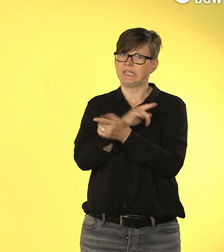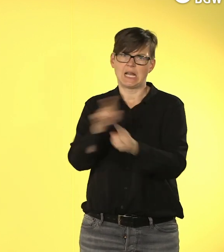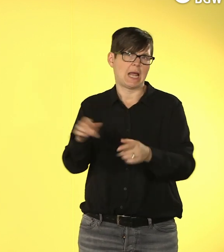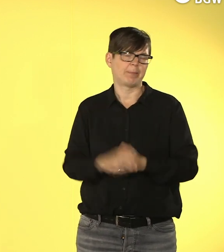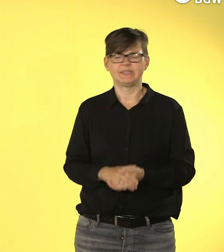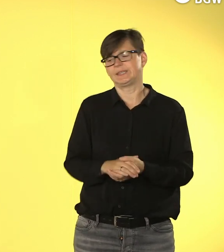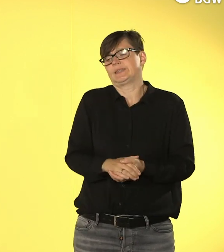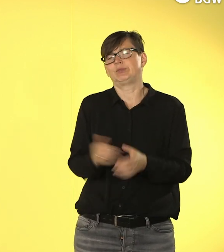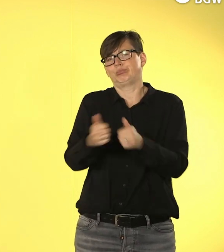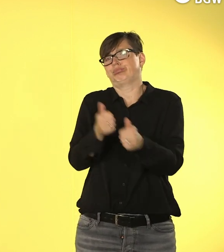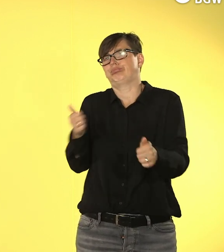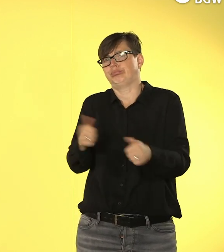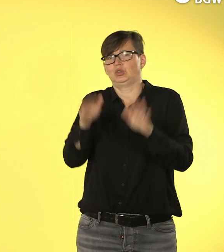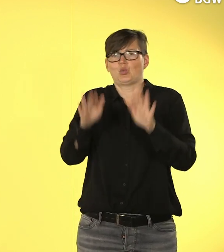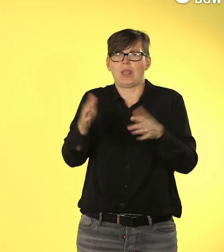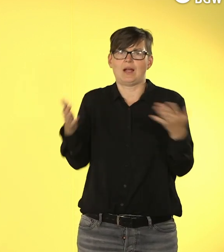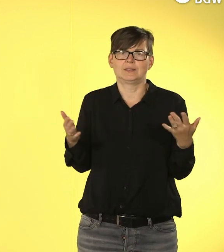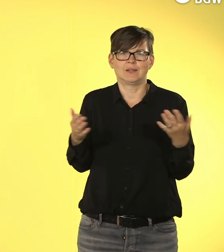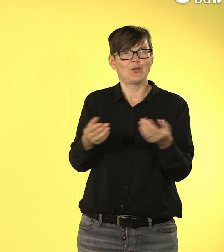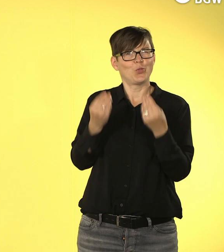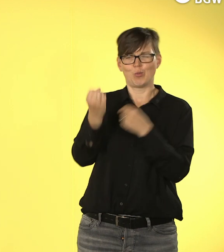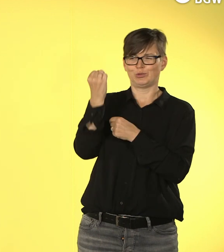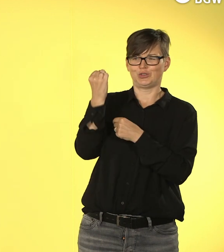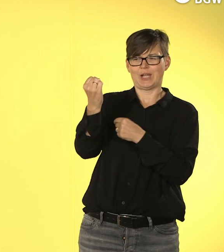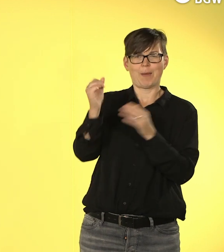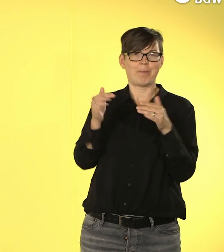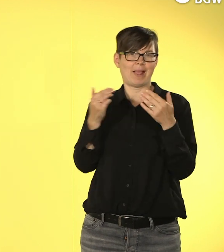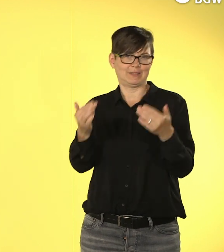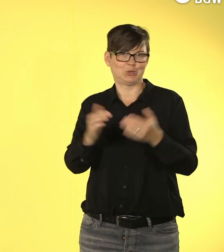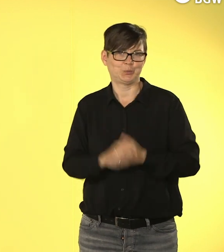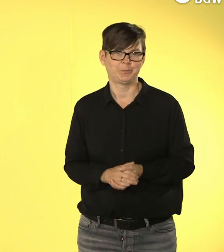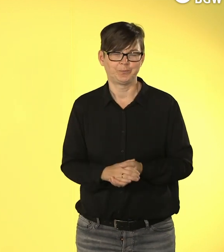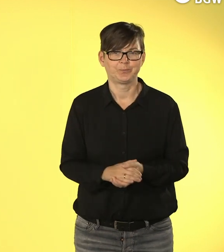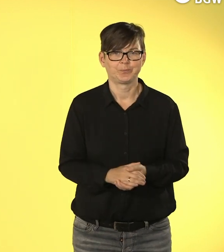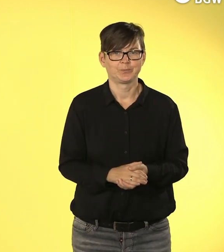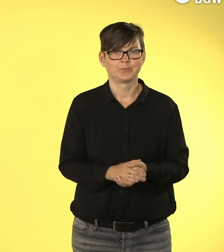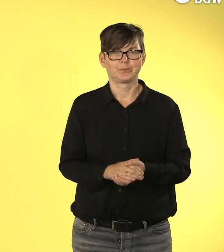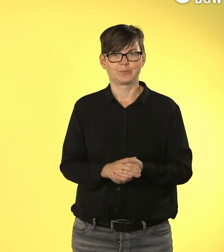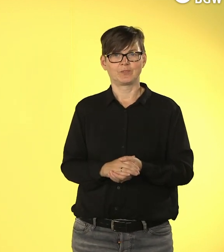Alles stereotype Aussagen oder vorgefertigte Meinungen.